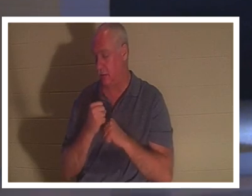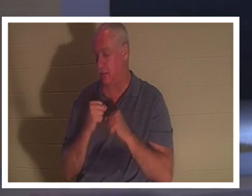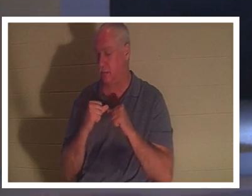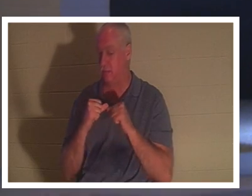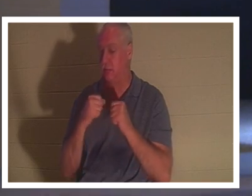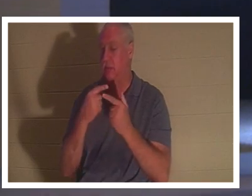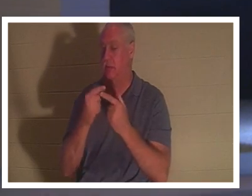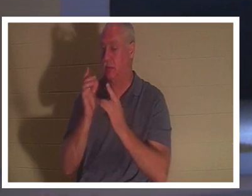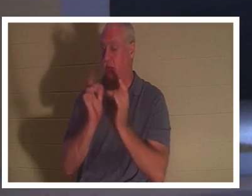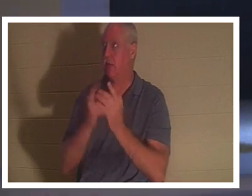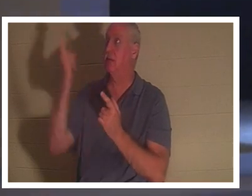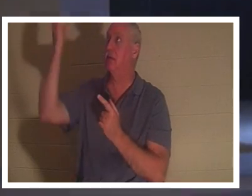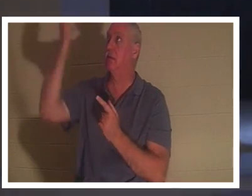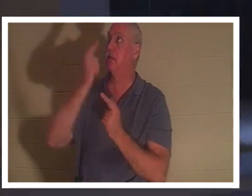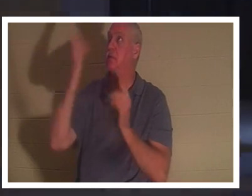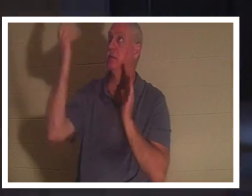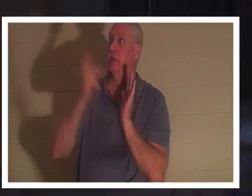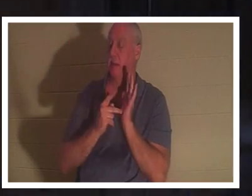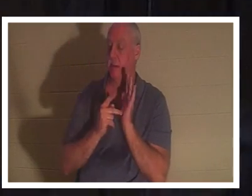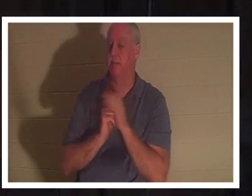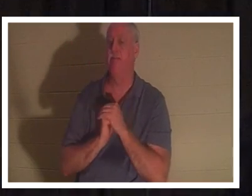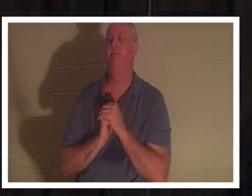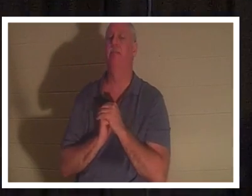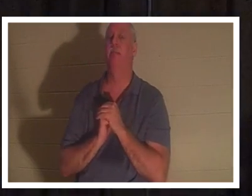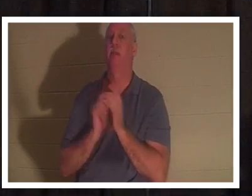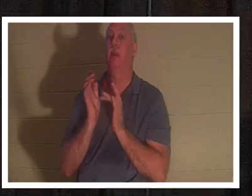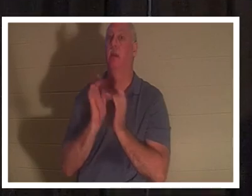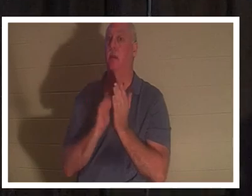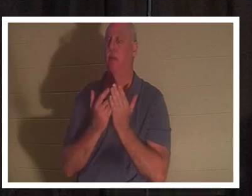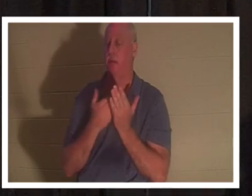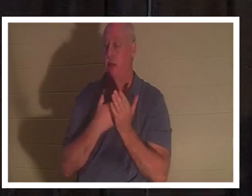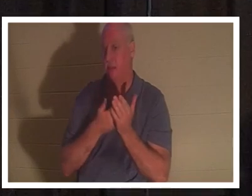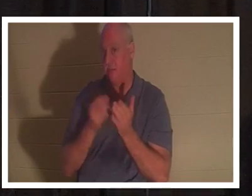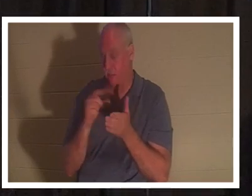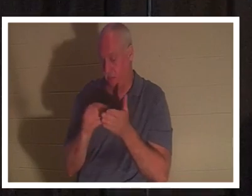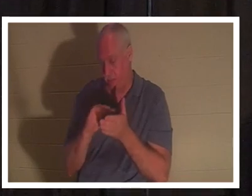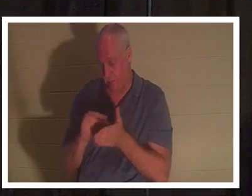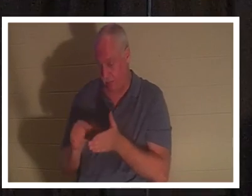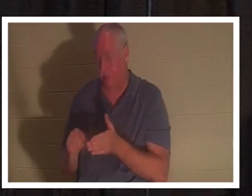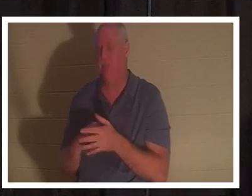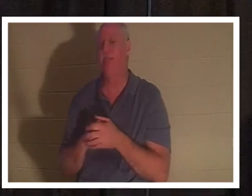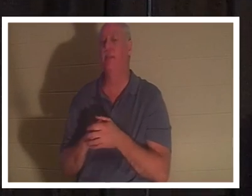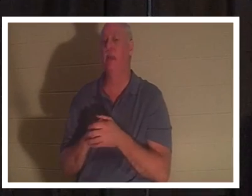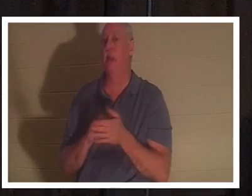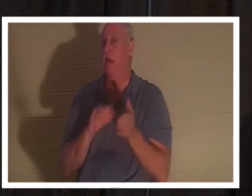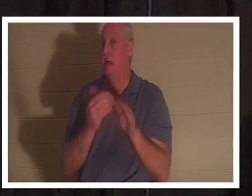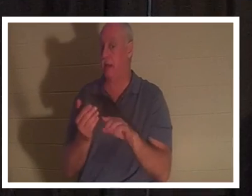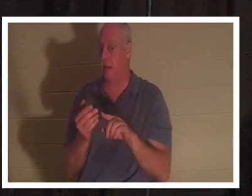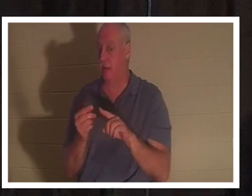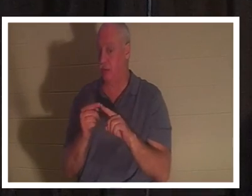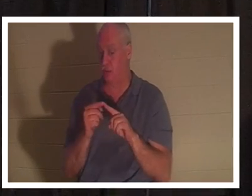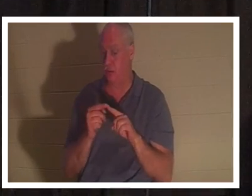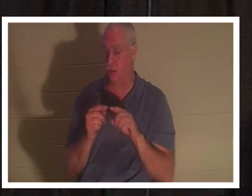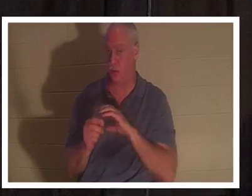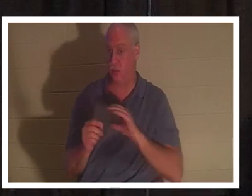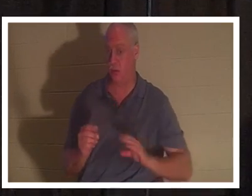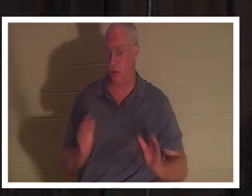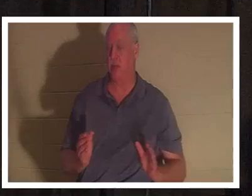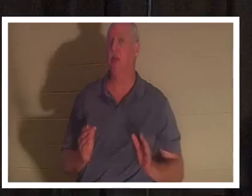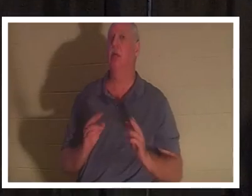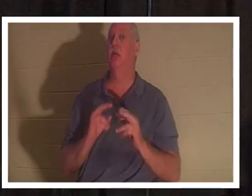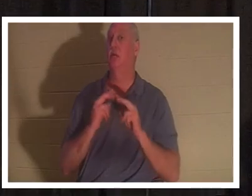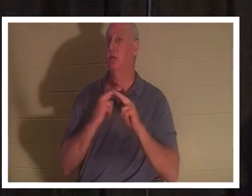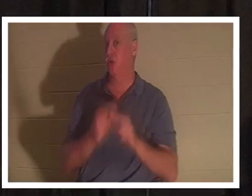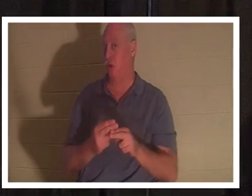La Bible a quelques passages où la mort d'un chrétien est appelée "sommeil". Par exemple,